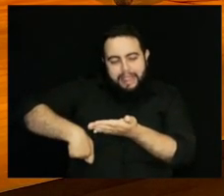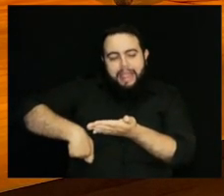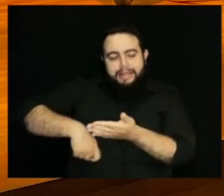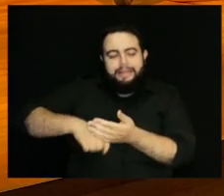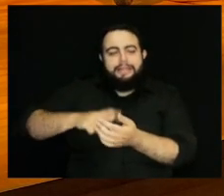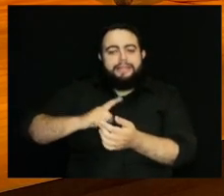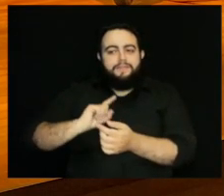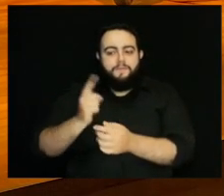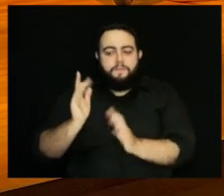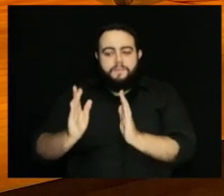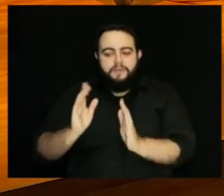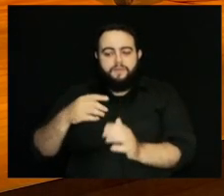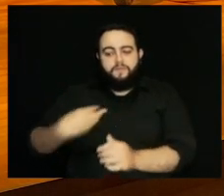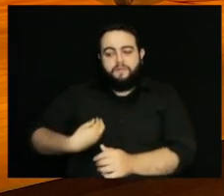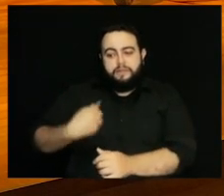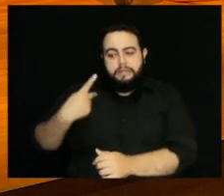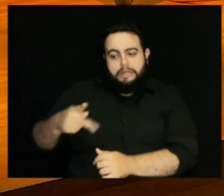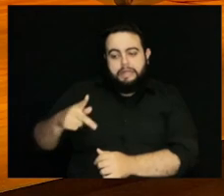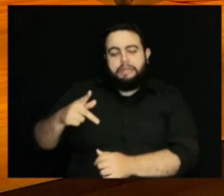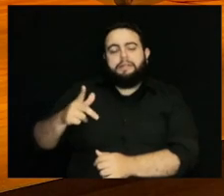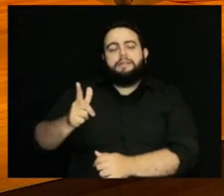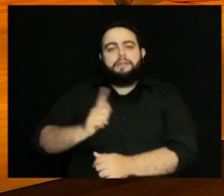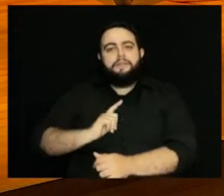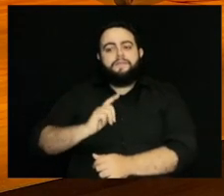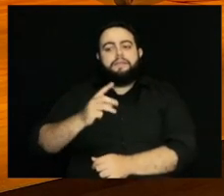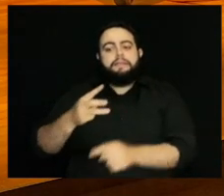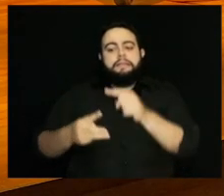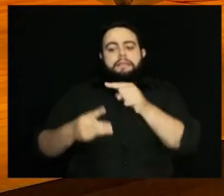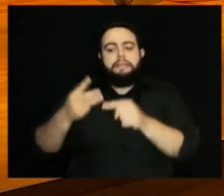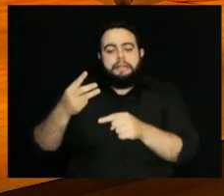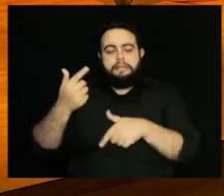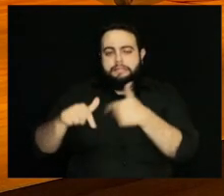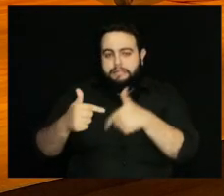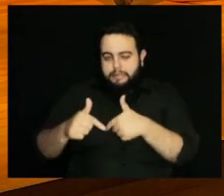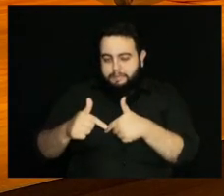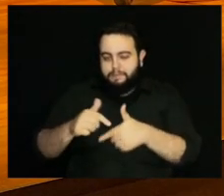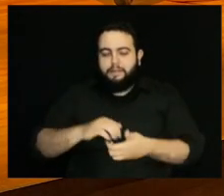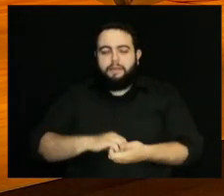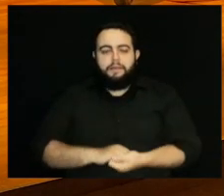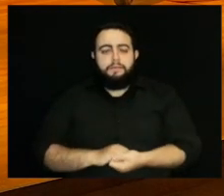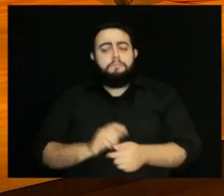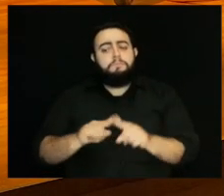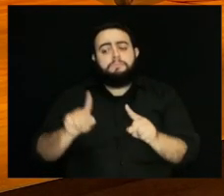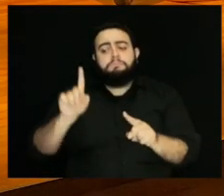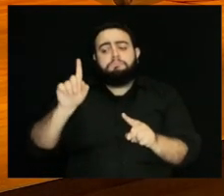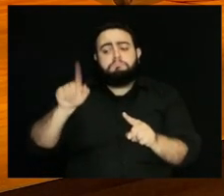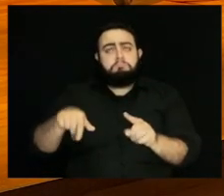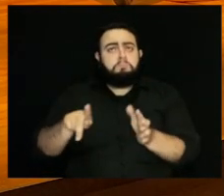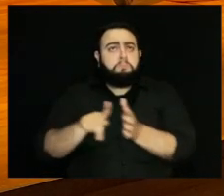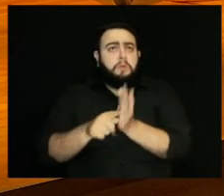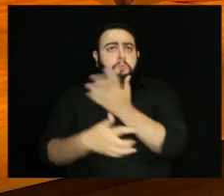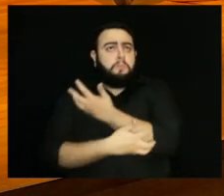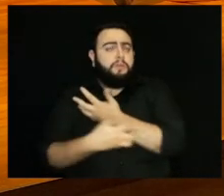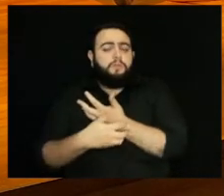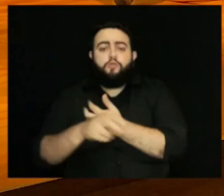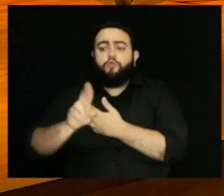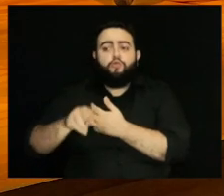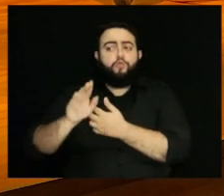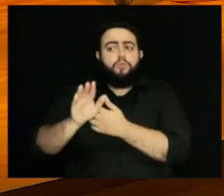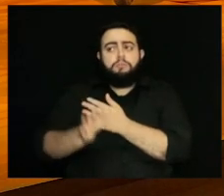era um sujeito de um sambista periférico que nunca foi morar no Rio de Janeiro e tal, que não